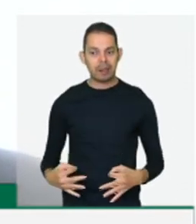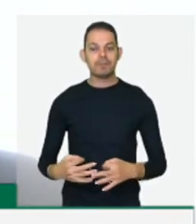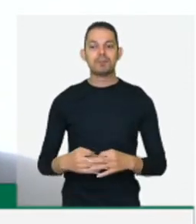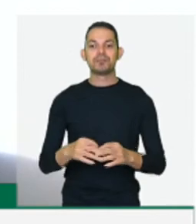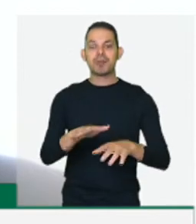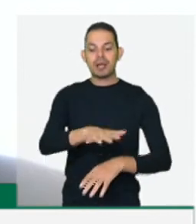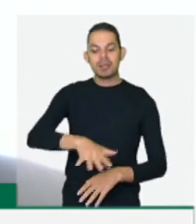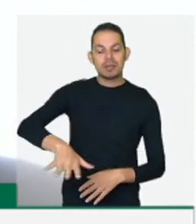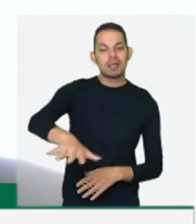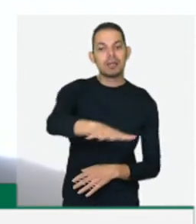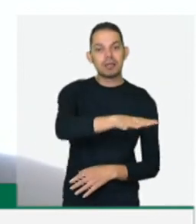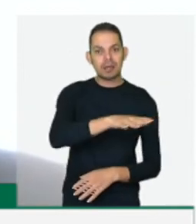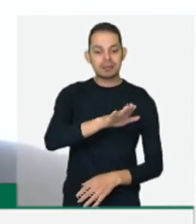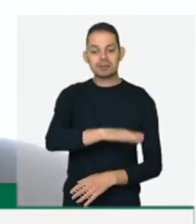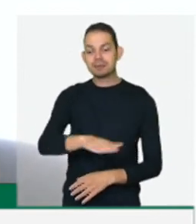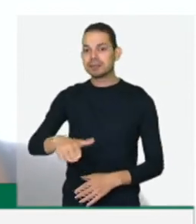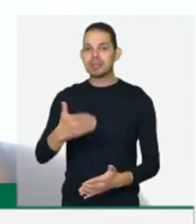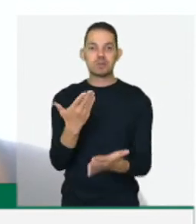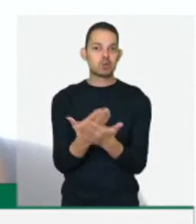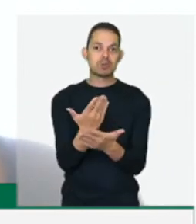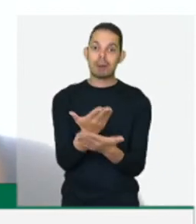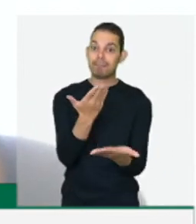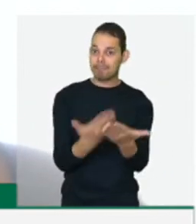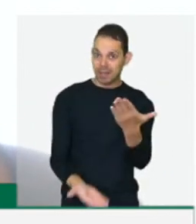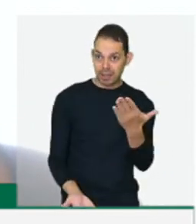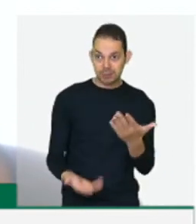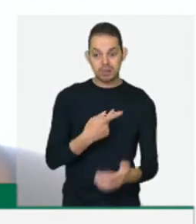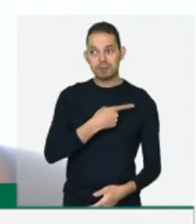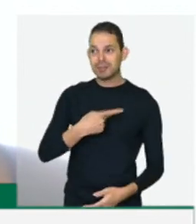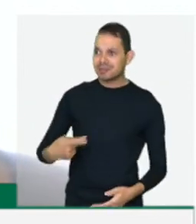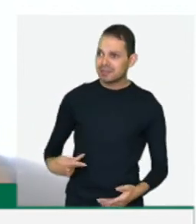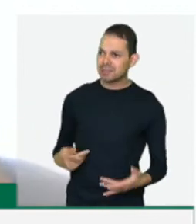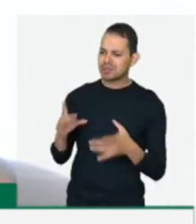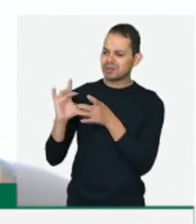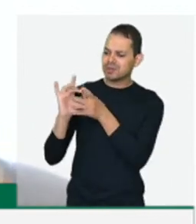CRIANÇAS ESTUDAREM. ISSO, PRESIDENTE NUM CENÁRIO EM QUE TEM FILA PARA UTI NO DISTRITO FEDERAL, CENÁRIO DE CRISE